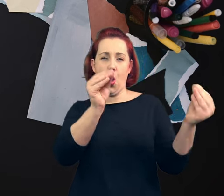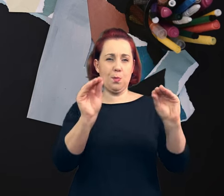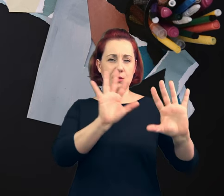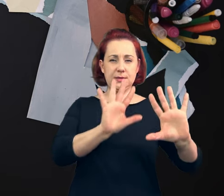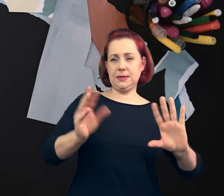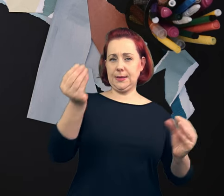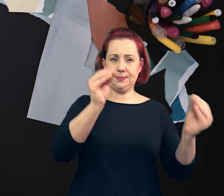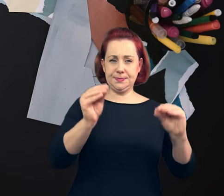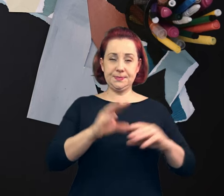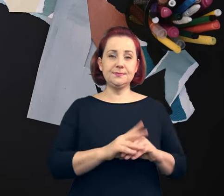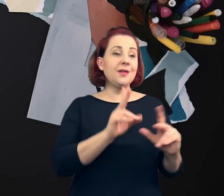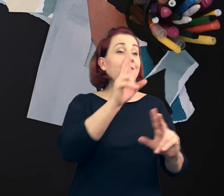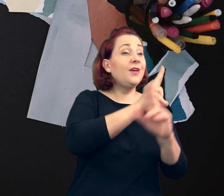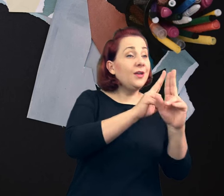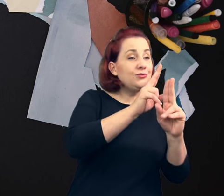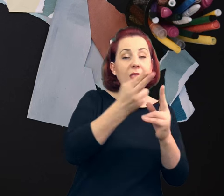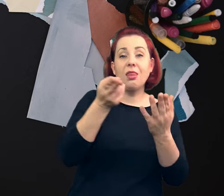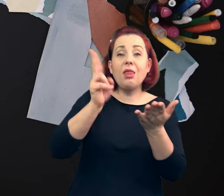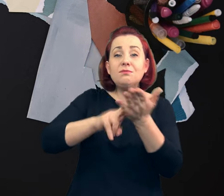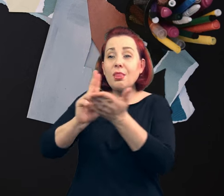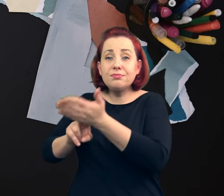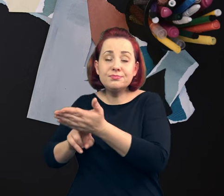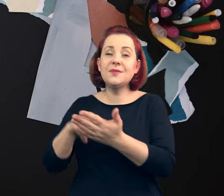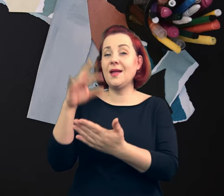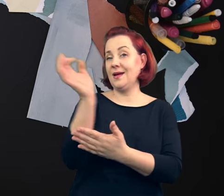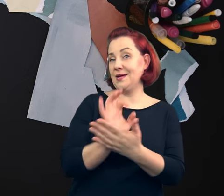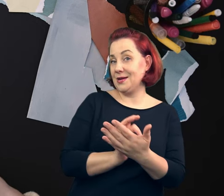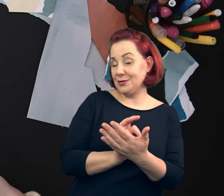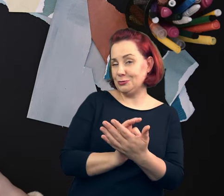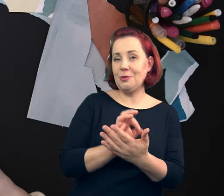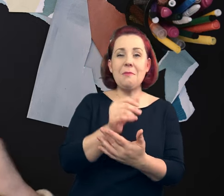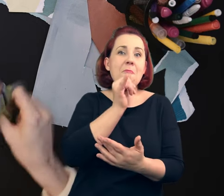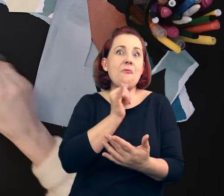wycinaj , przyklejaj , rysuj i eksperymentuj !